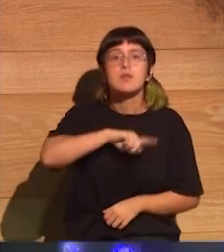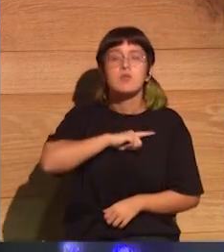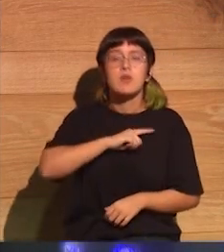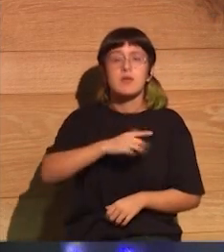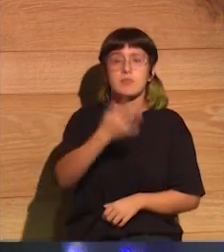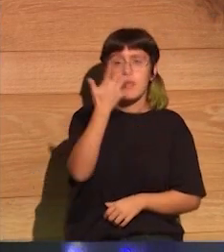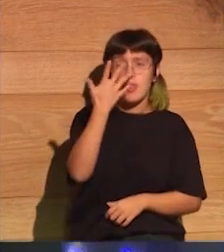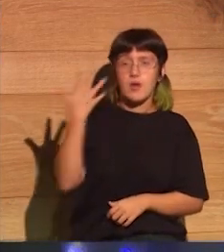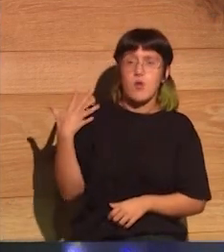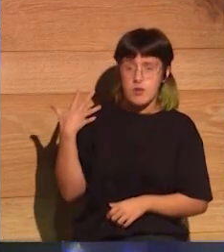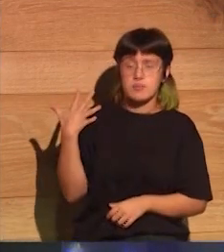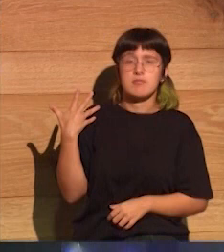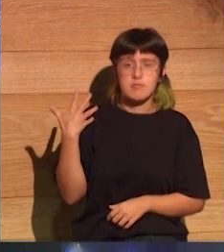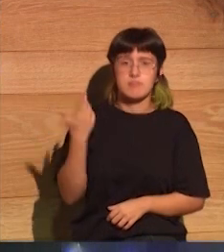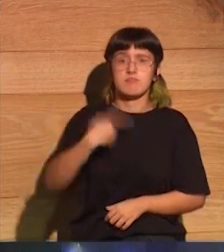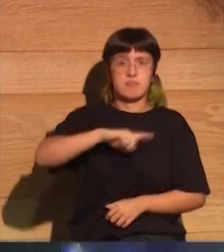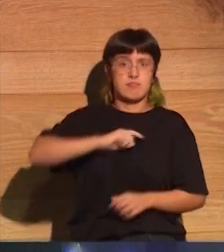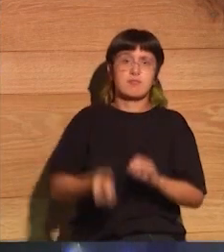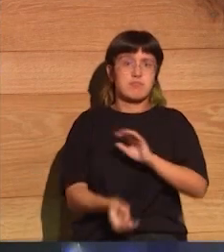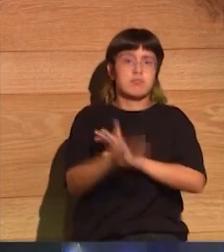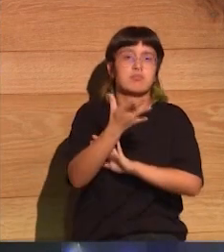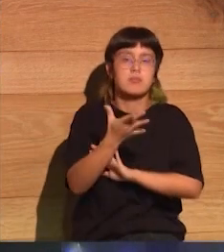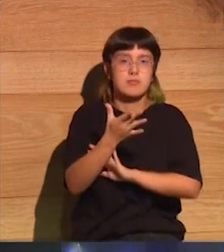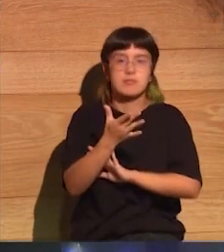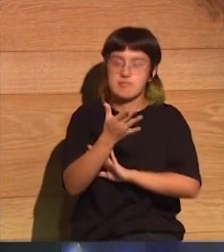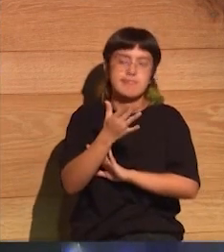Creo que lo que han hecho es confirmarse, vivimos en un momento de cambios.